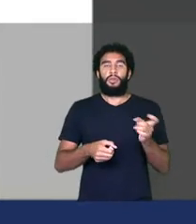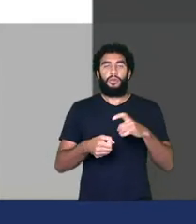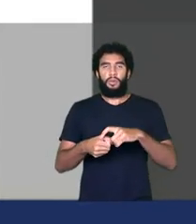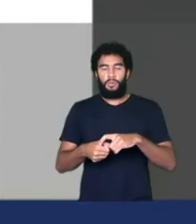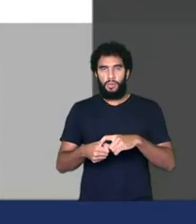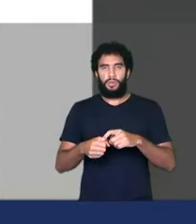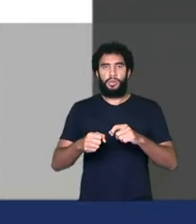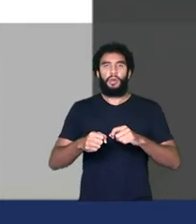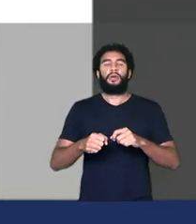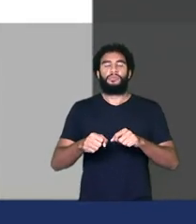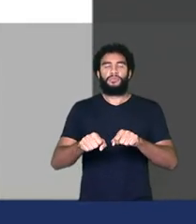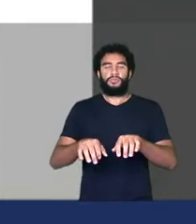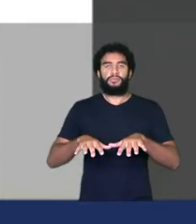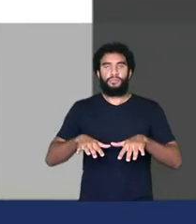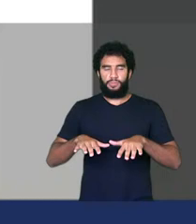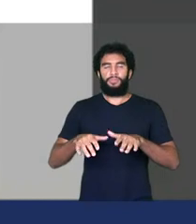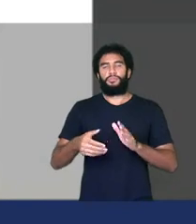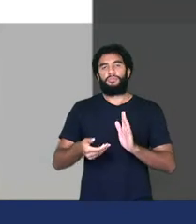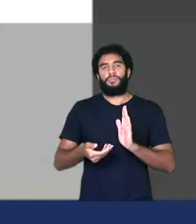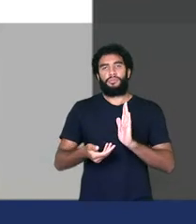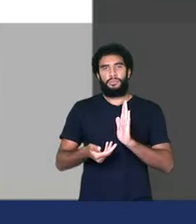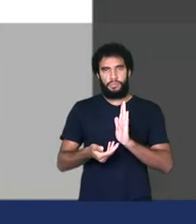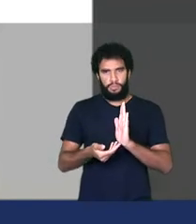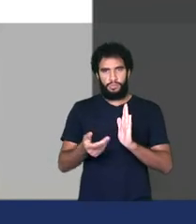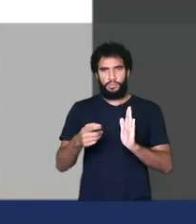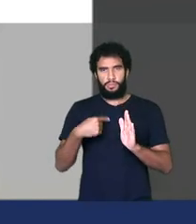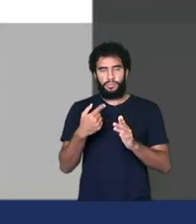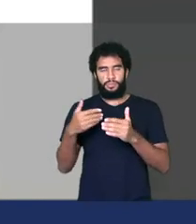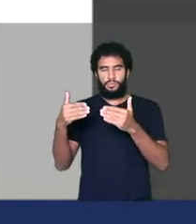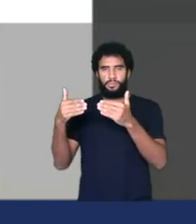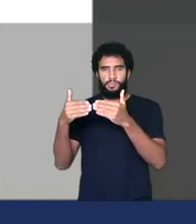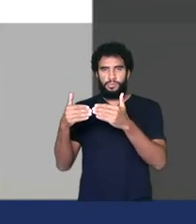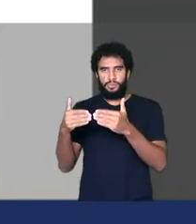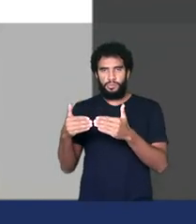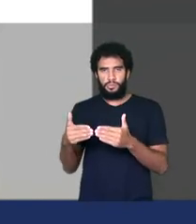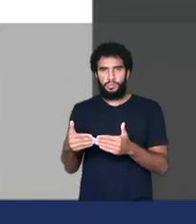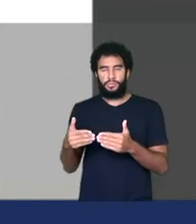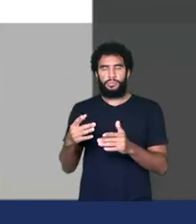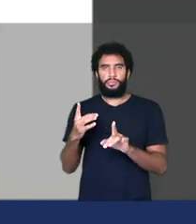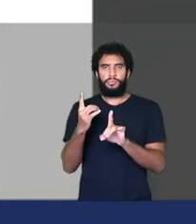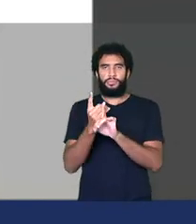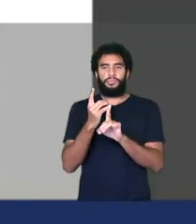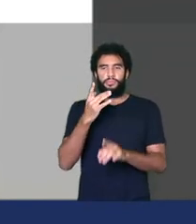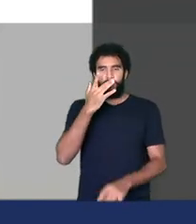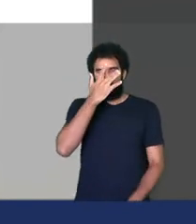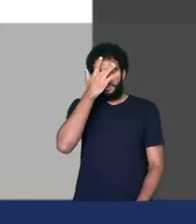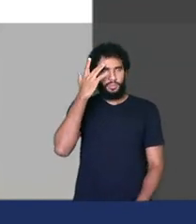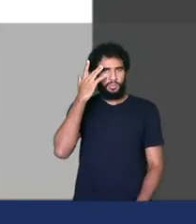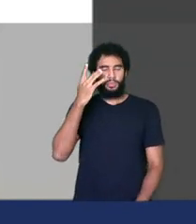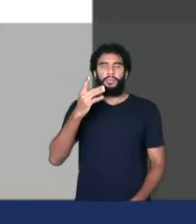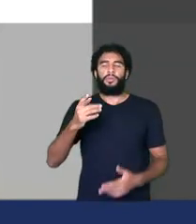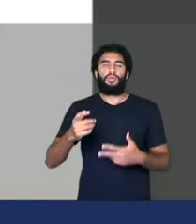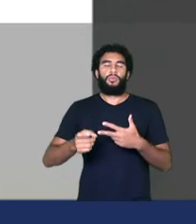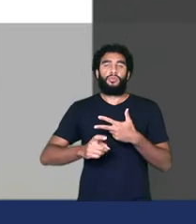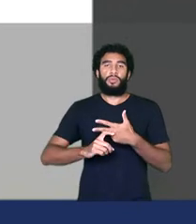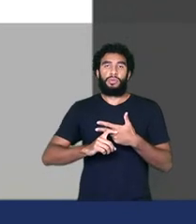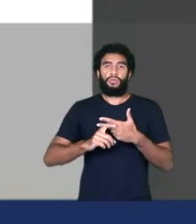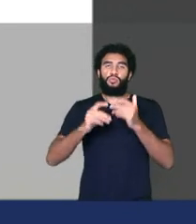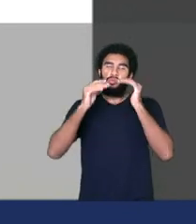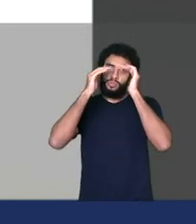NÉ , A DIREÇÃO TAMBÉM DESSA CASA PARA EM SINTONIA, COM CERTEZA, COM O EXECUTIVO RESPONSÁVEL, COMPROMETIDO COM O POVO, A GENTE RETOMAR O